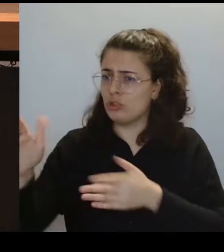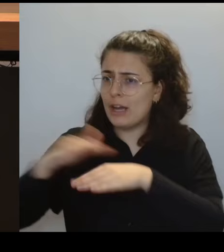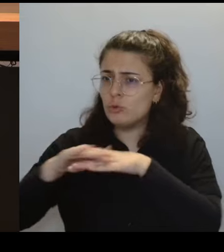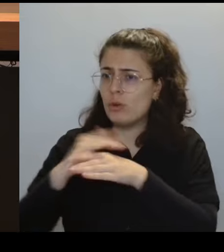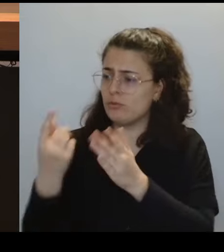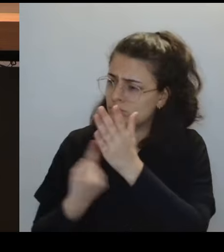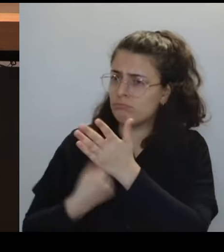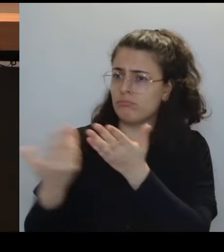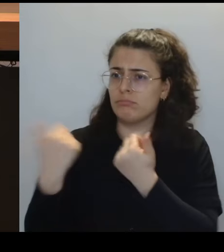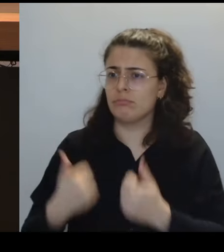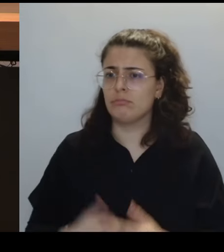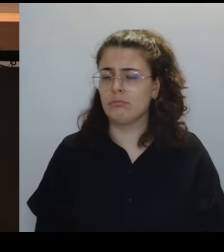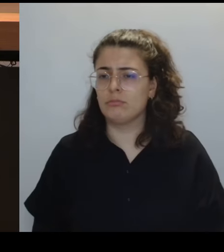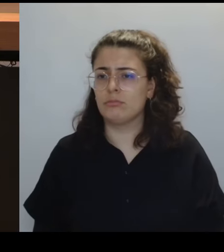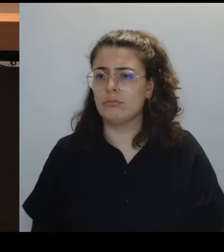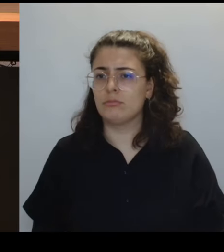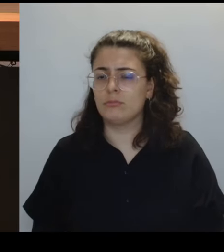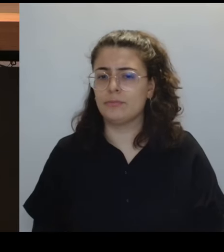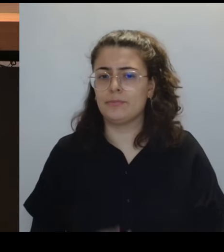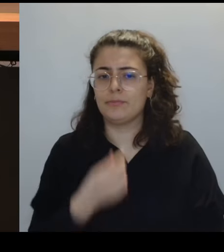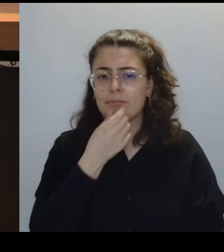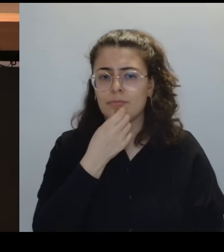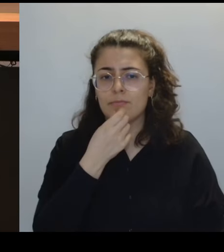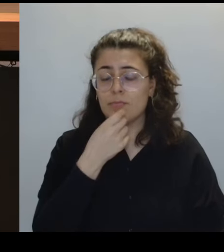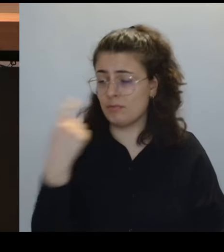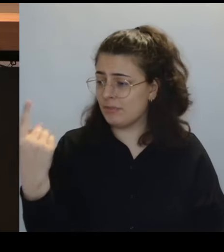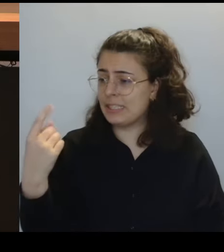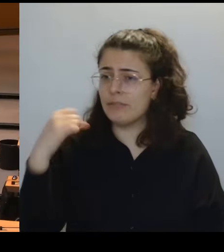Ja, da schütteln Sie den Kopf. Keinen Anstand haben Sie!